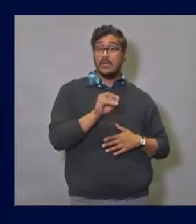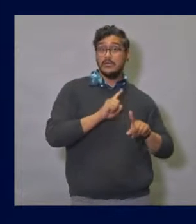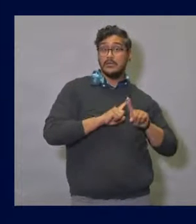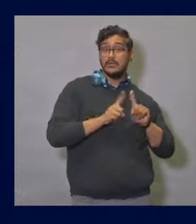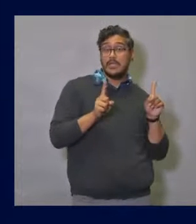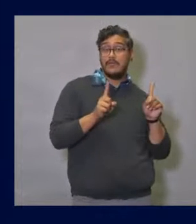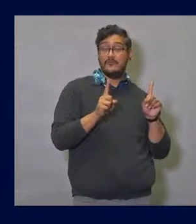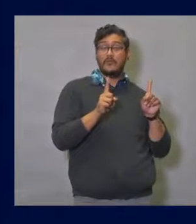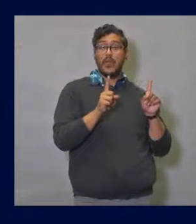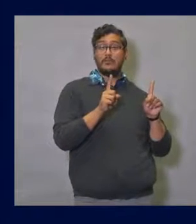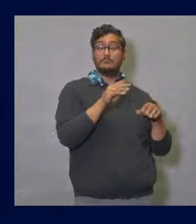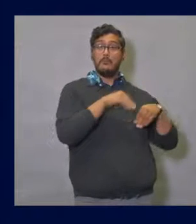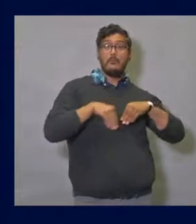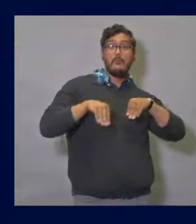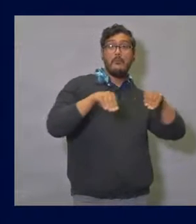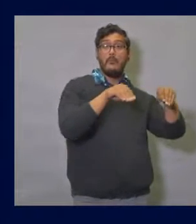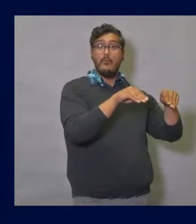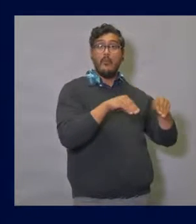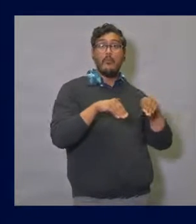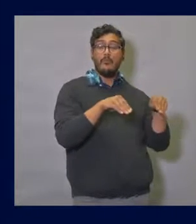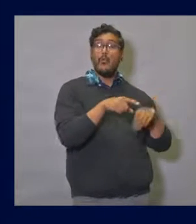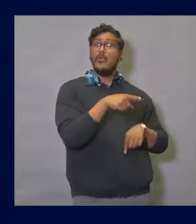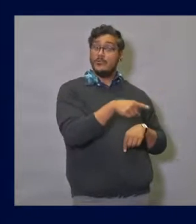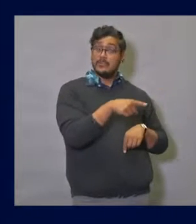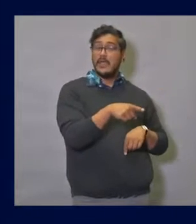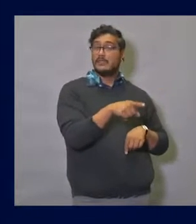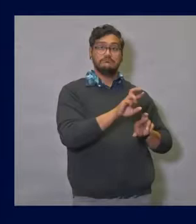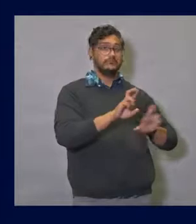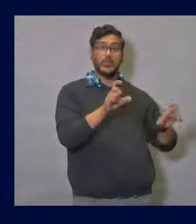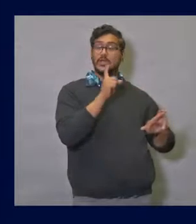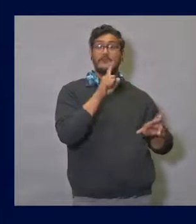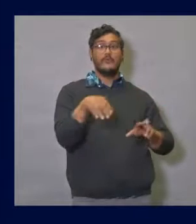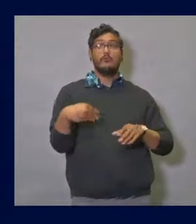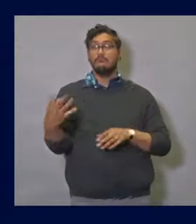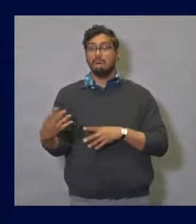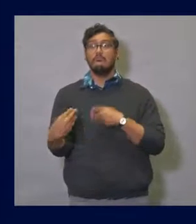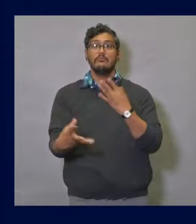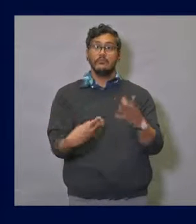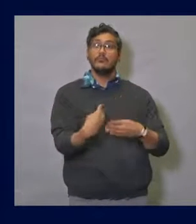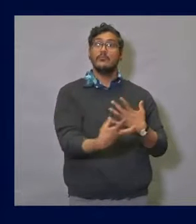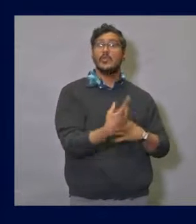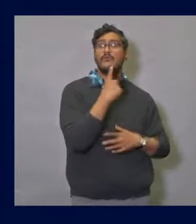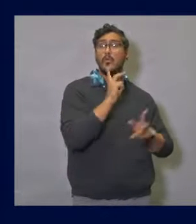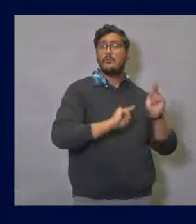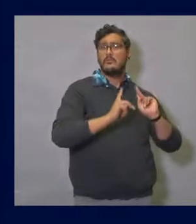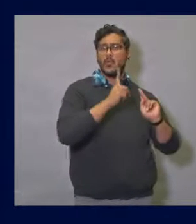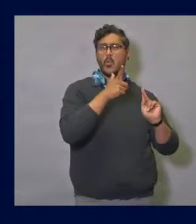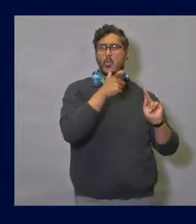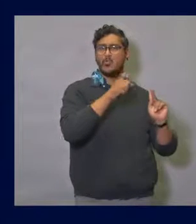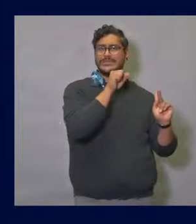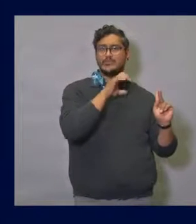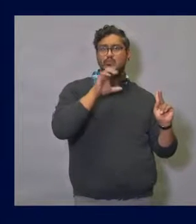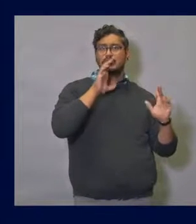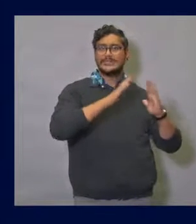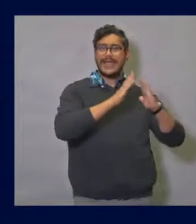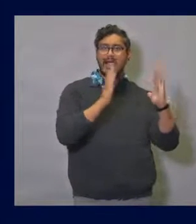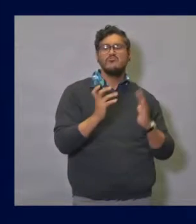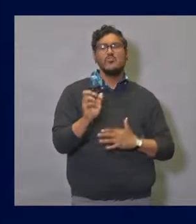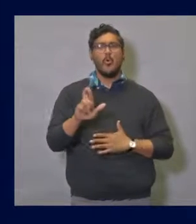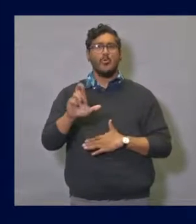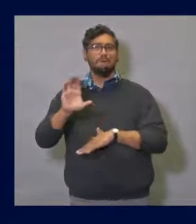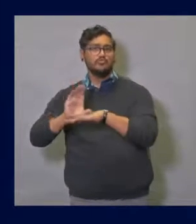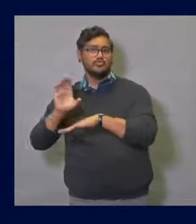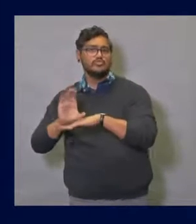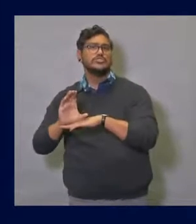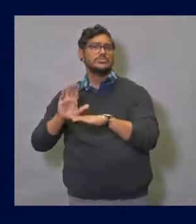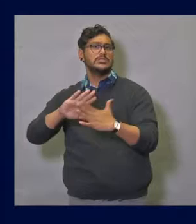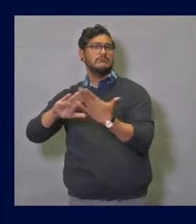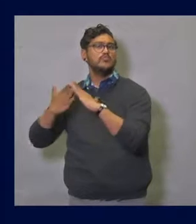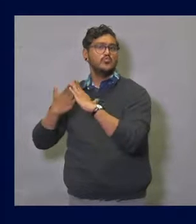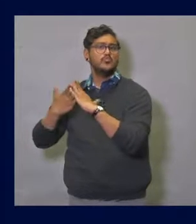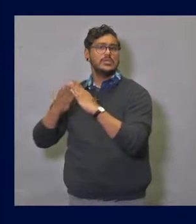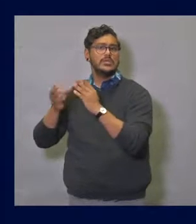AÑOS O MÁS, MÁS DE 80 EQUIPOS